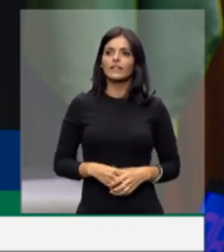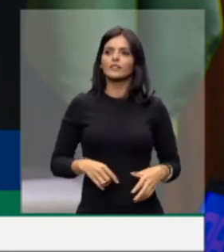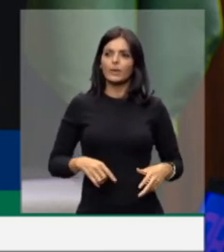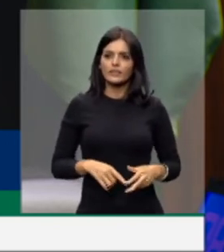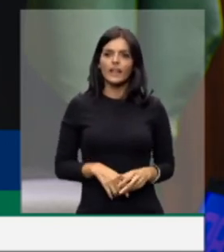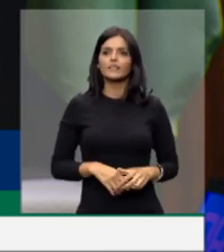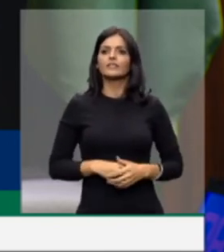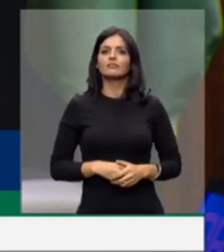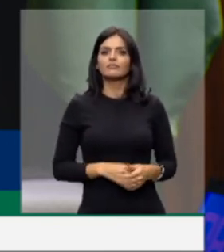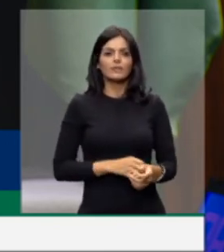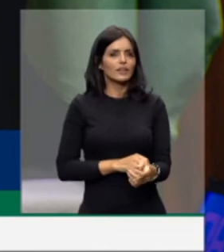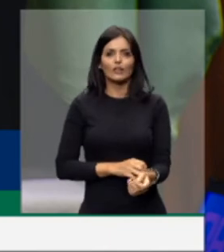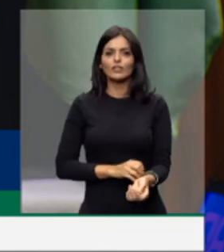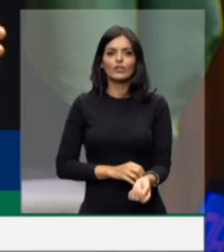EDUCAÇÃO BÁSICA PÚBLICA. O